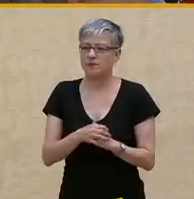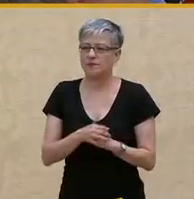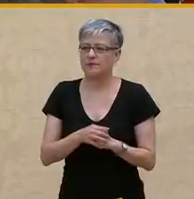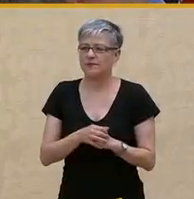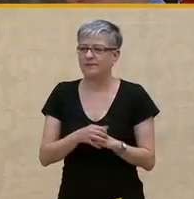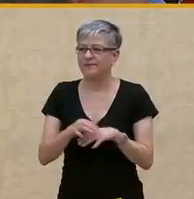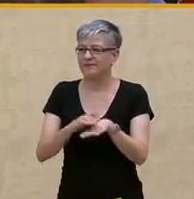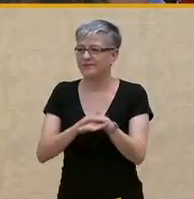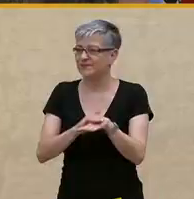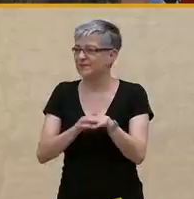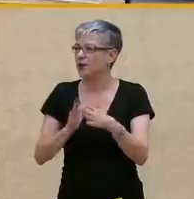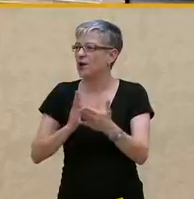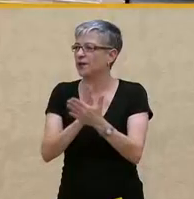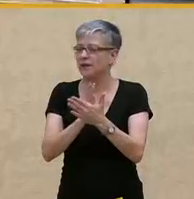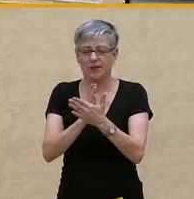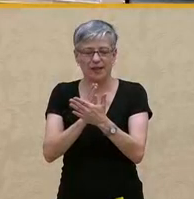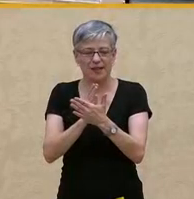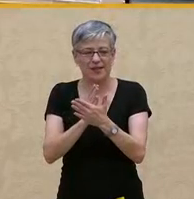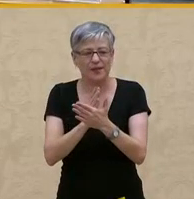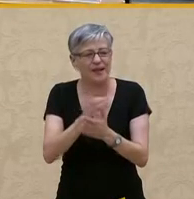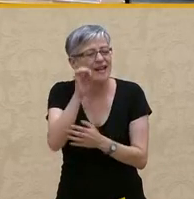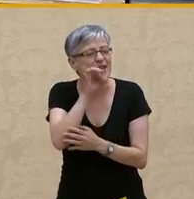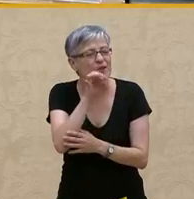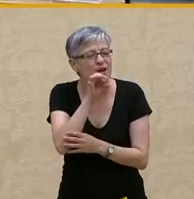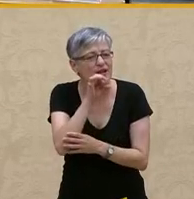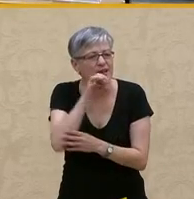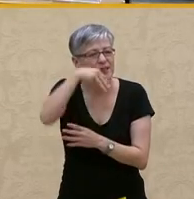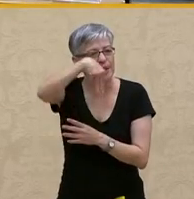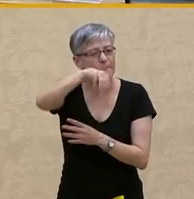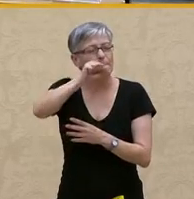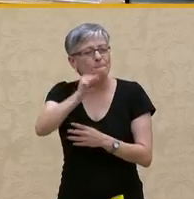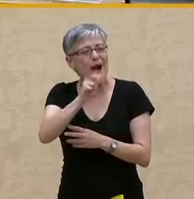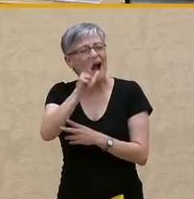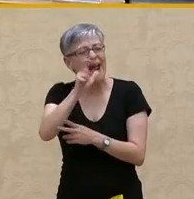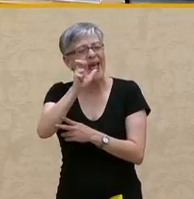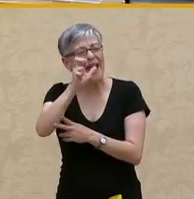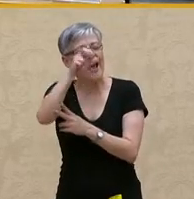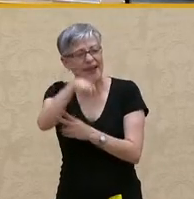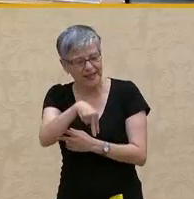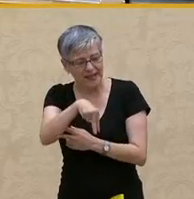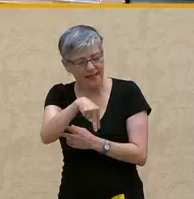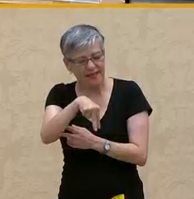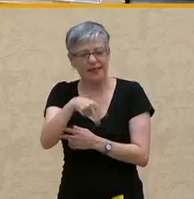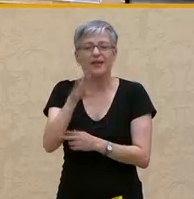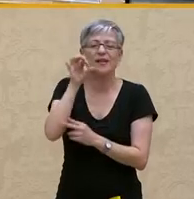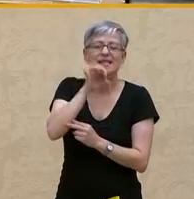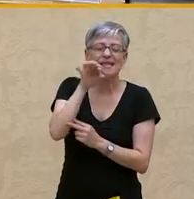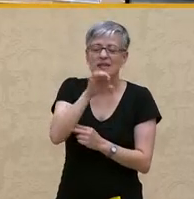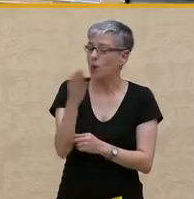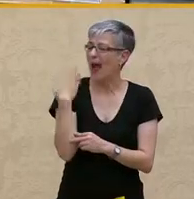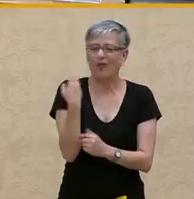Perdón la interrupcción. Es el síndrome de Kmae. Es un síndrome de hace muy poco tiempo